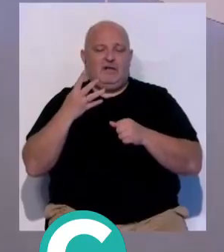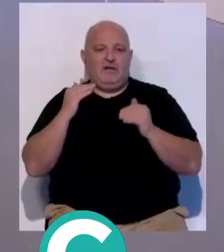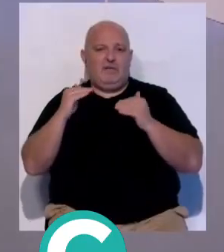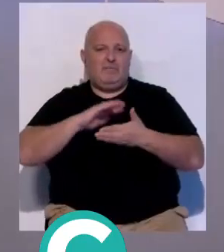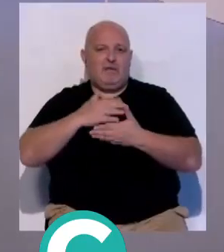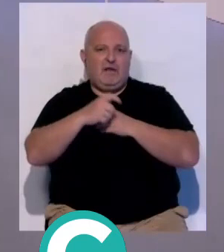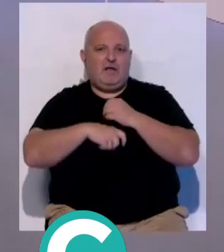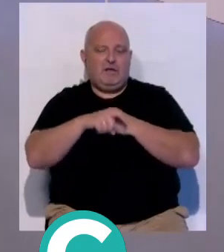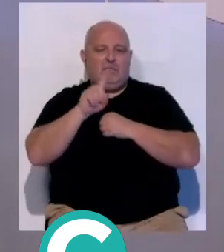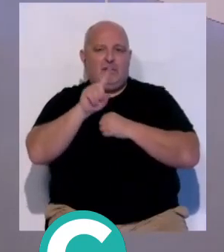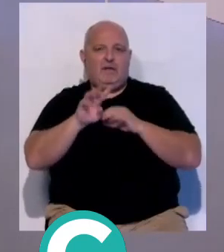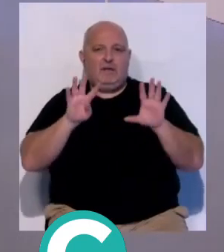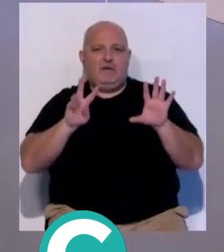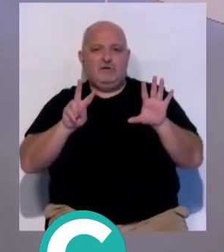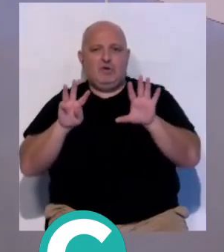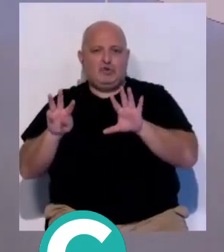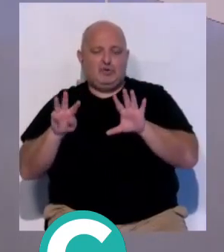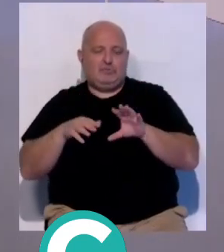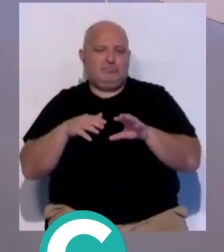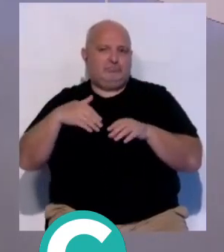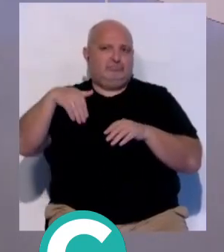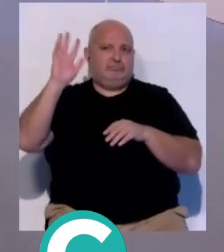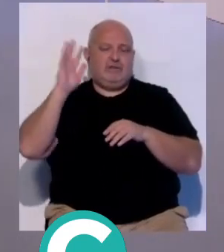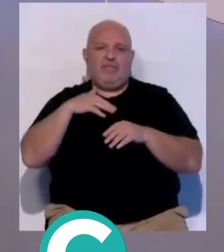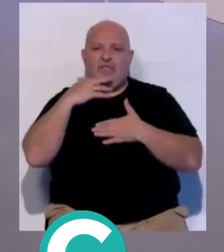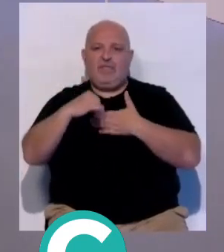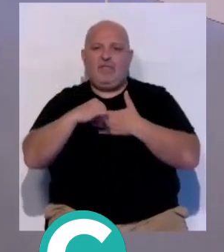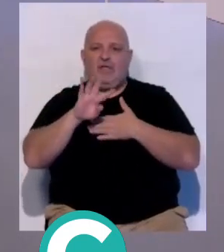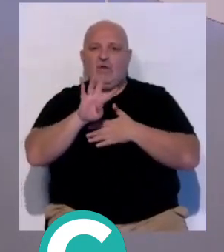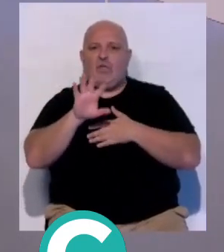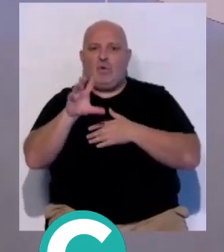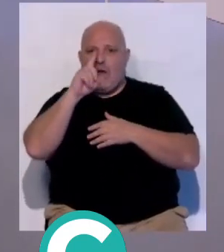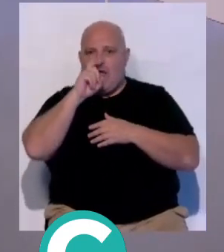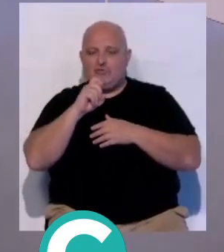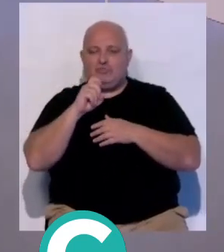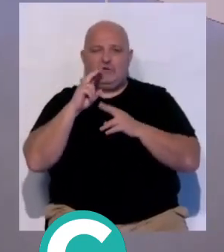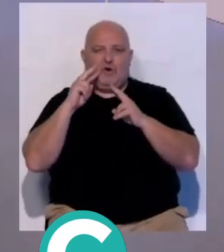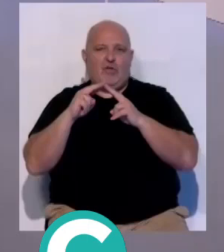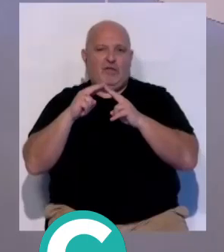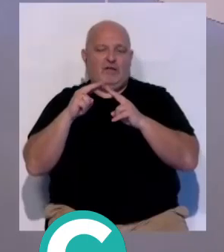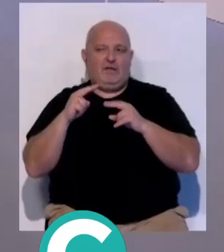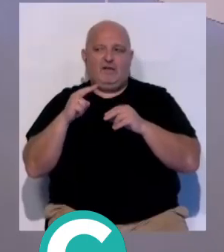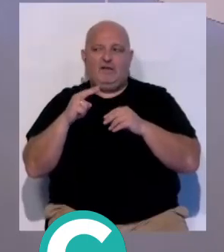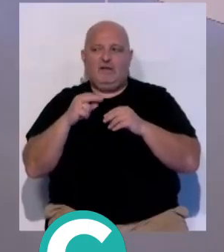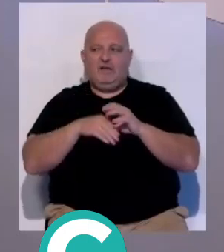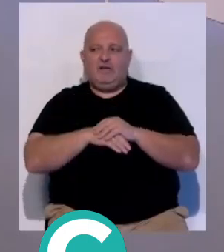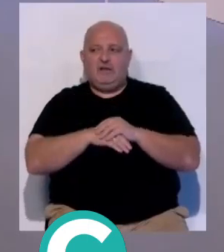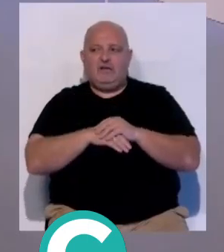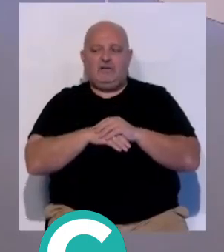de agosto del año 1978 para cumplirse 45 años que nos conocemos con Pepe y que tenemos una relación